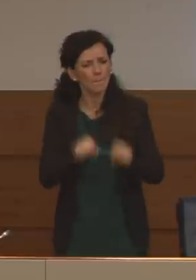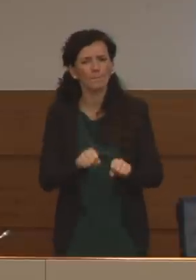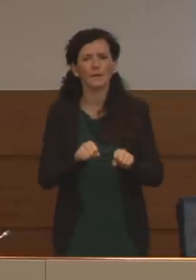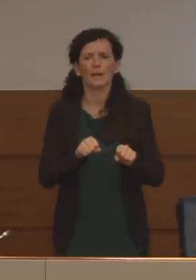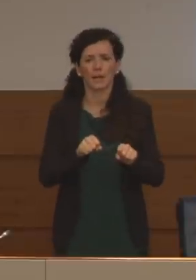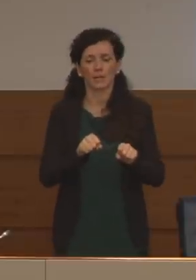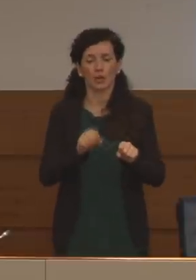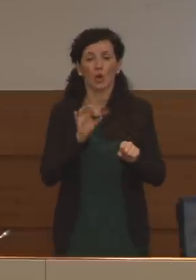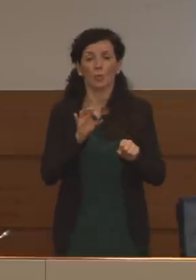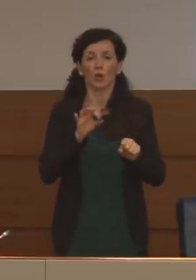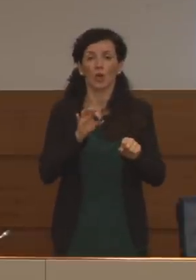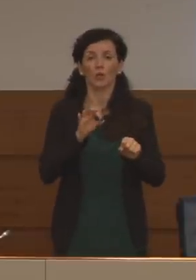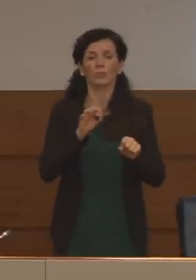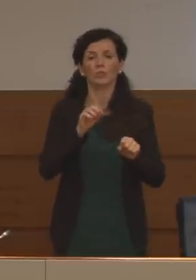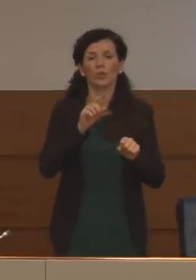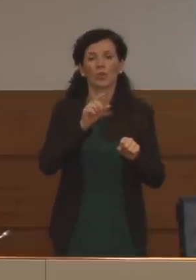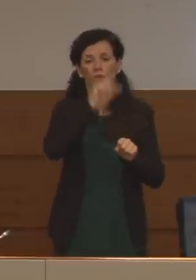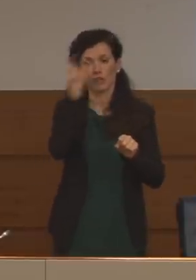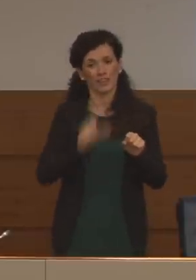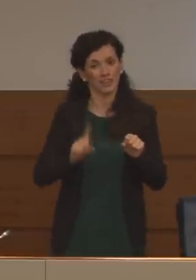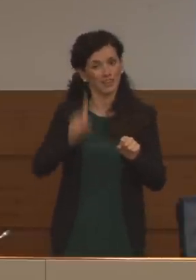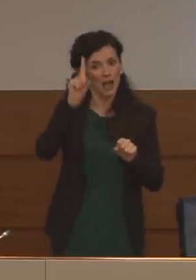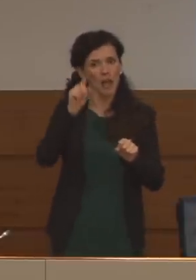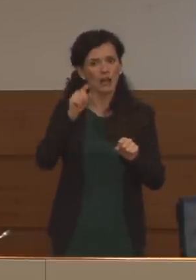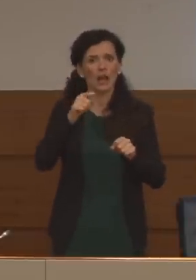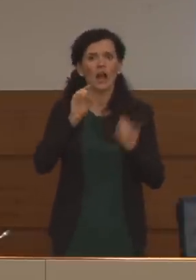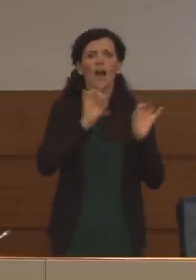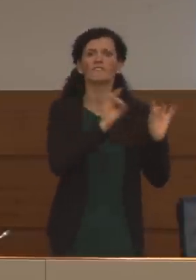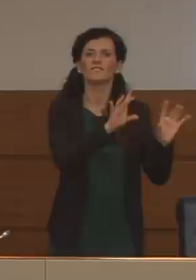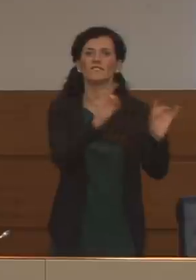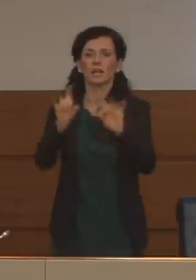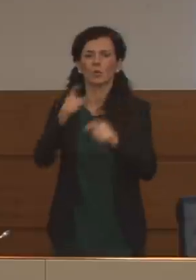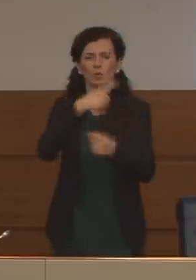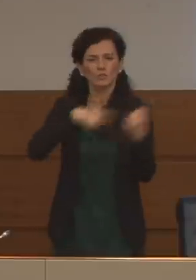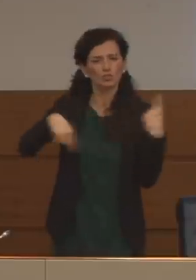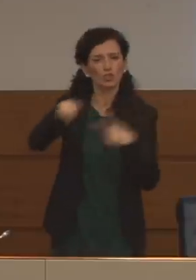elevata è la circolazione del virus e dove particolarmente elevato è il numero